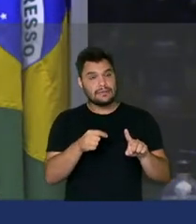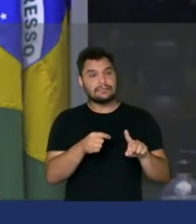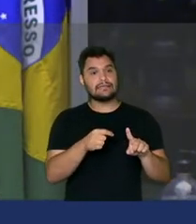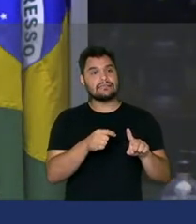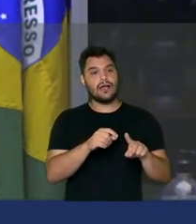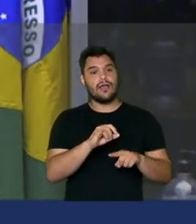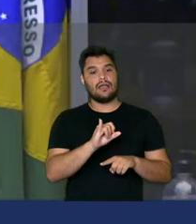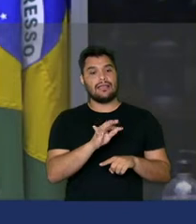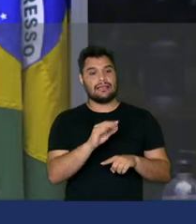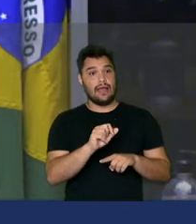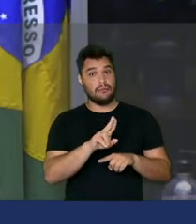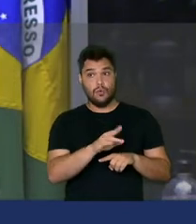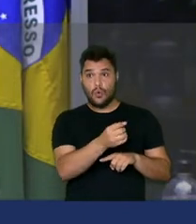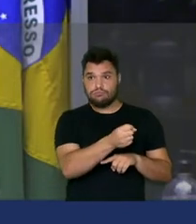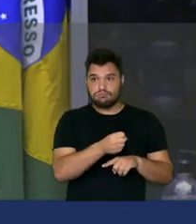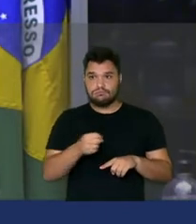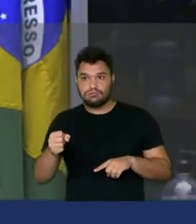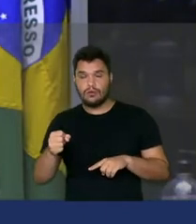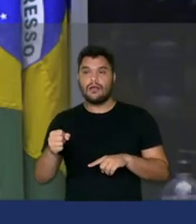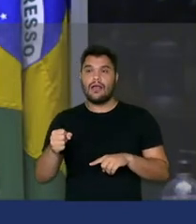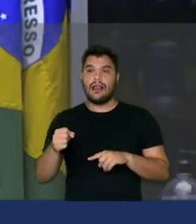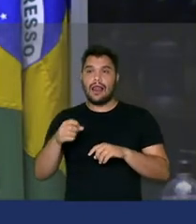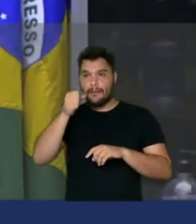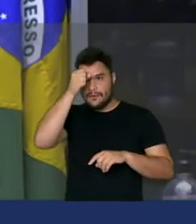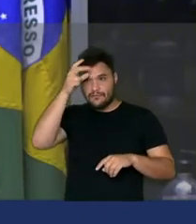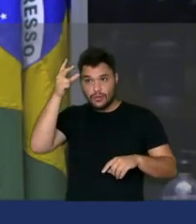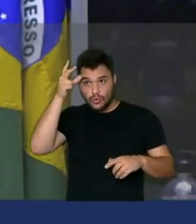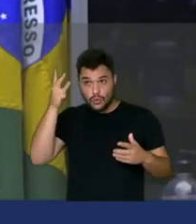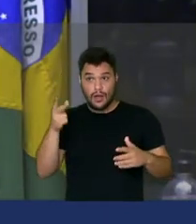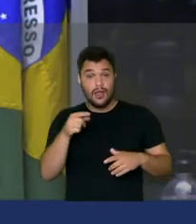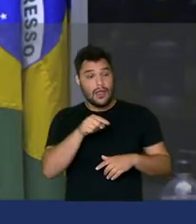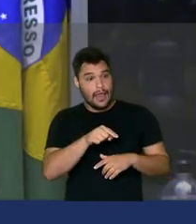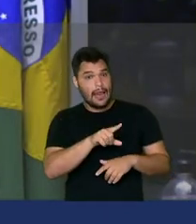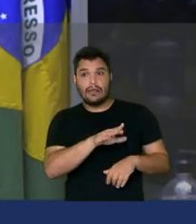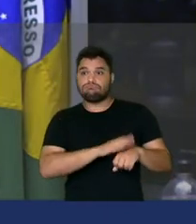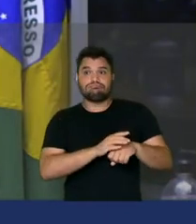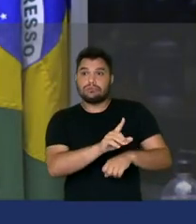QUE SERIA CEDIDA PARA O ITAIPU E DE OUTRO LADO ERA NECESSÁRIO LEVAR UM